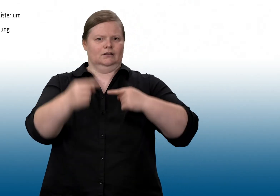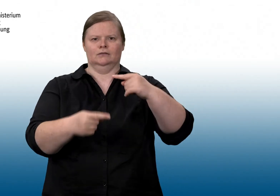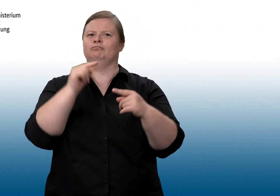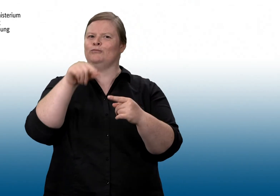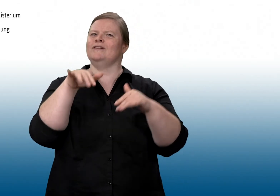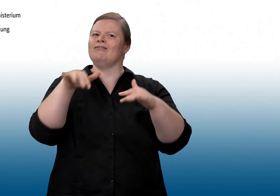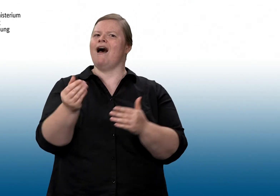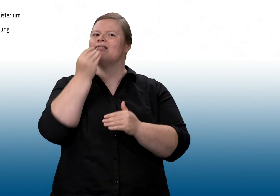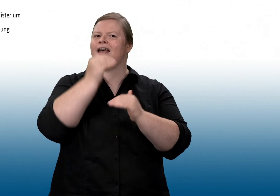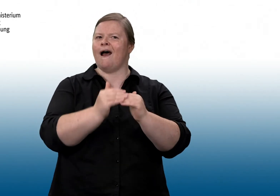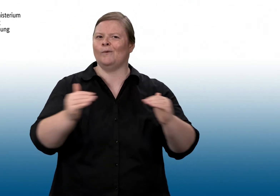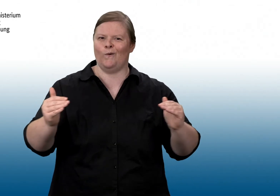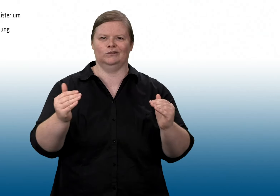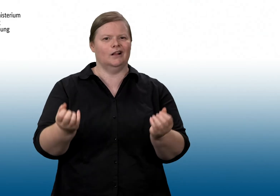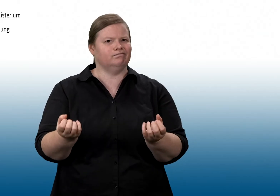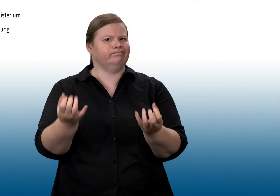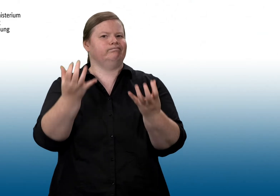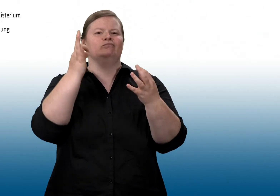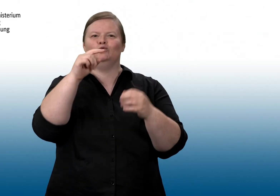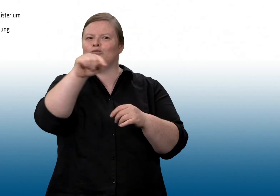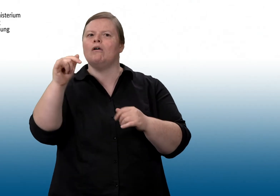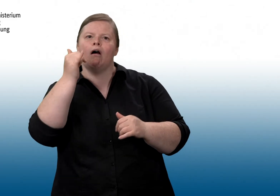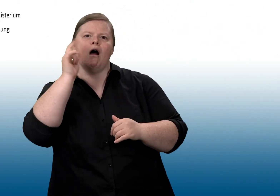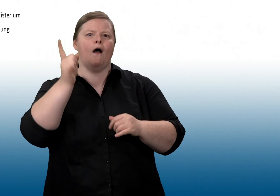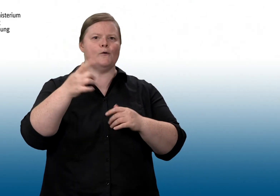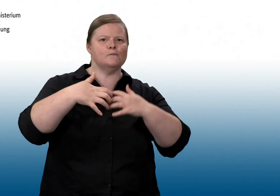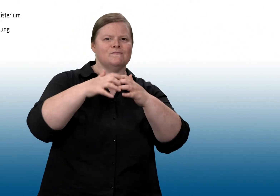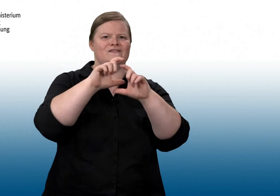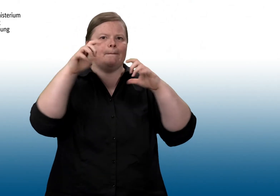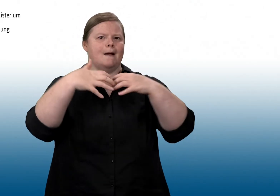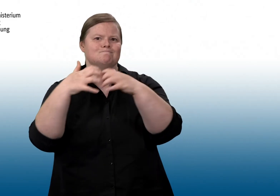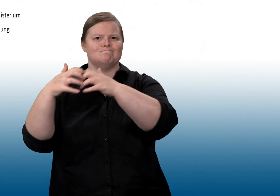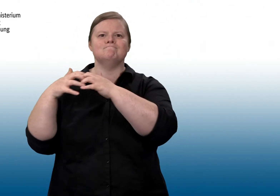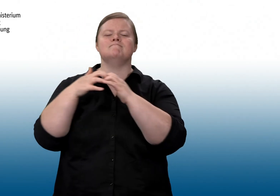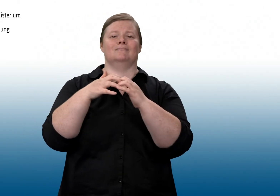bieten einen Nährboden für Gründungen